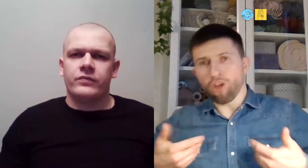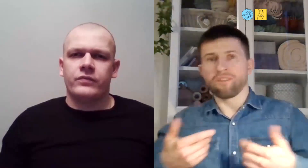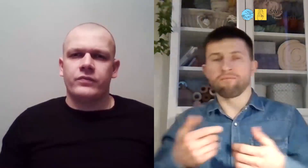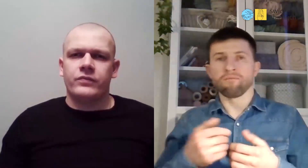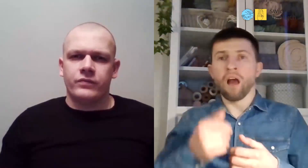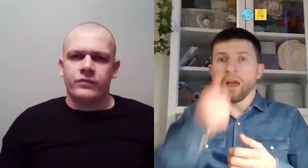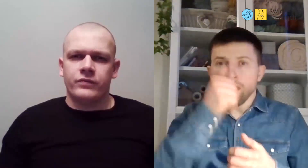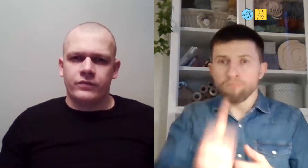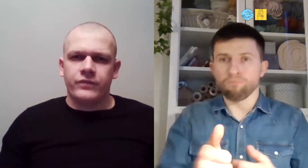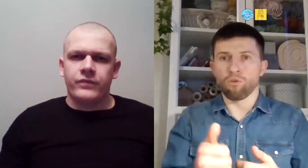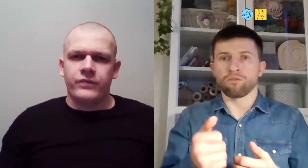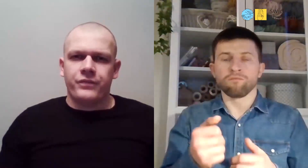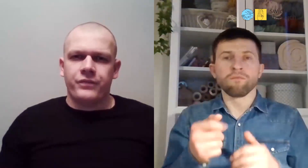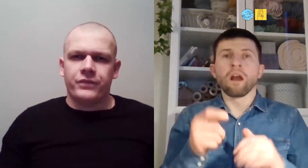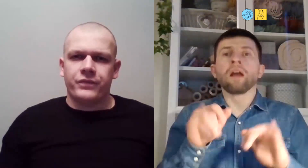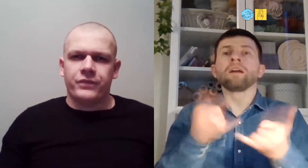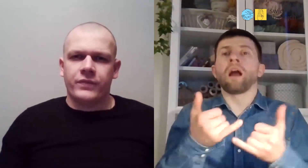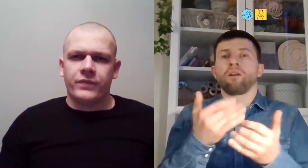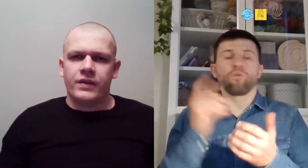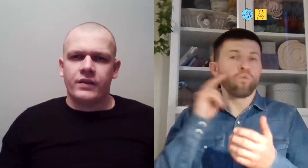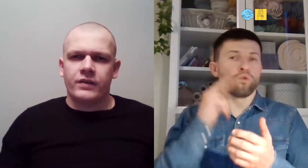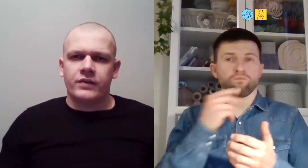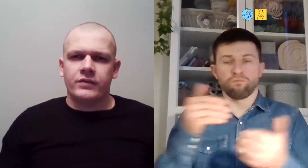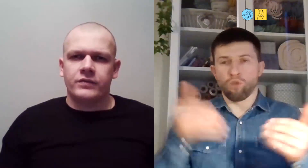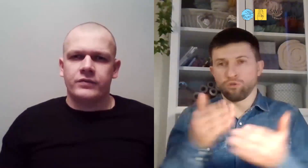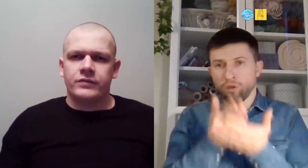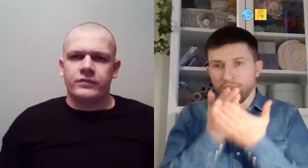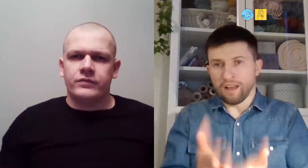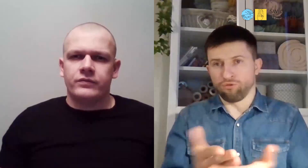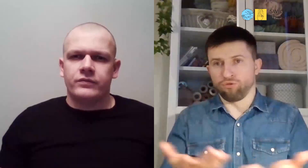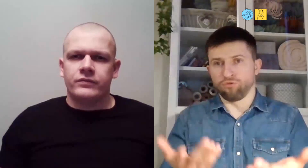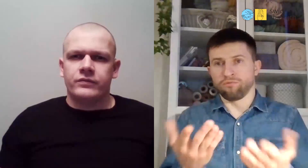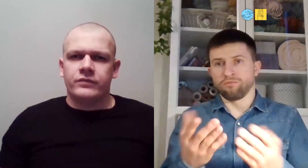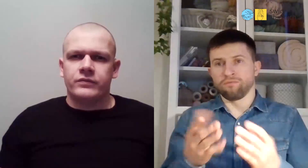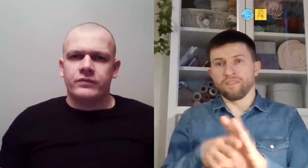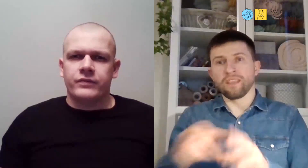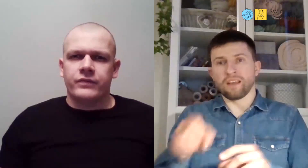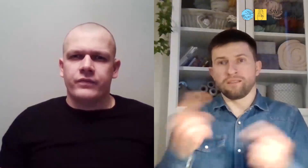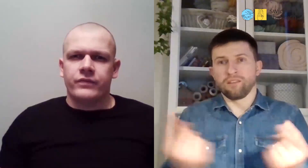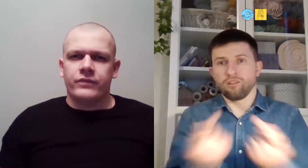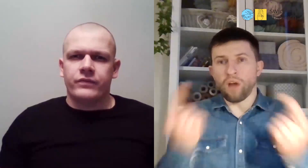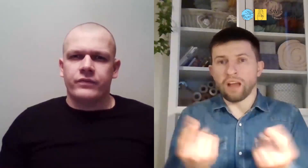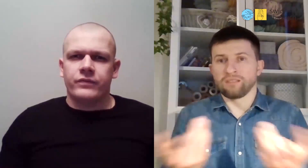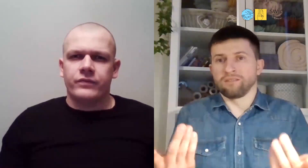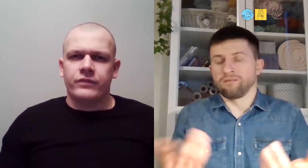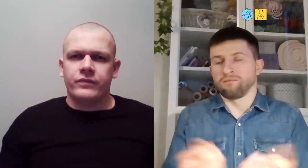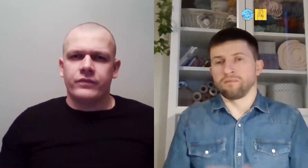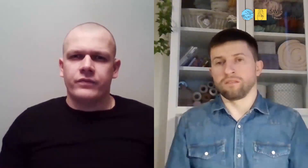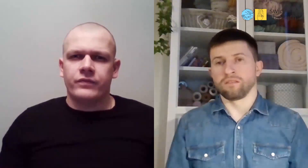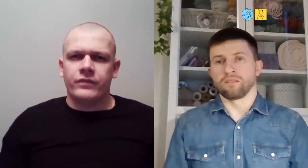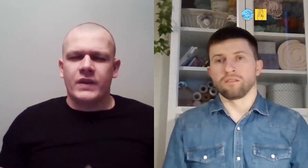to jak może sobie radzić w takiej sytuacji?